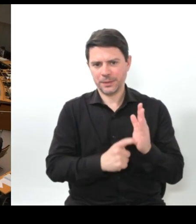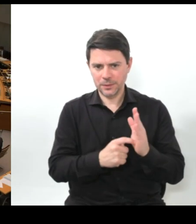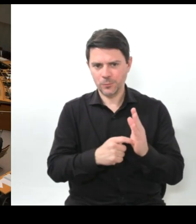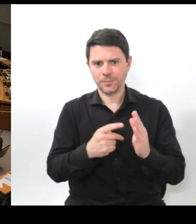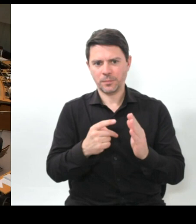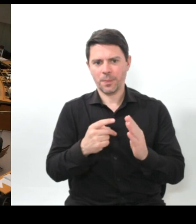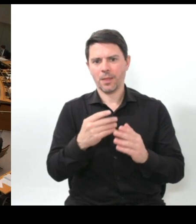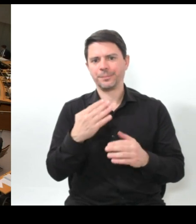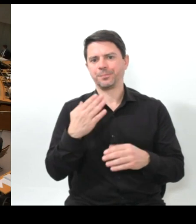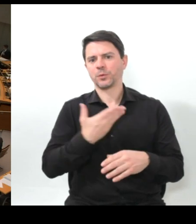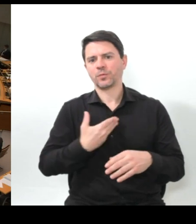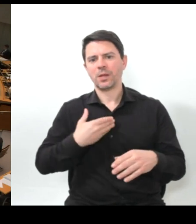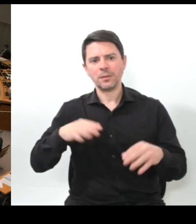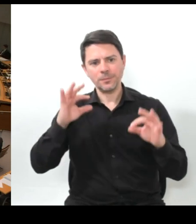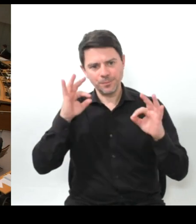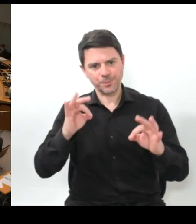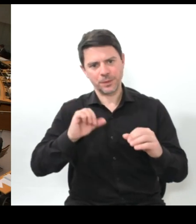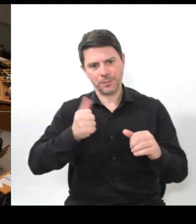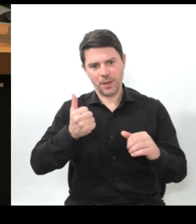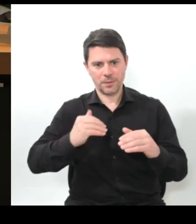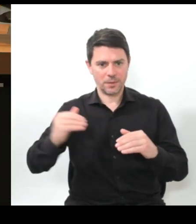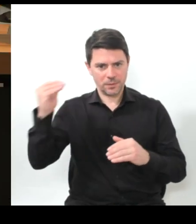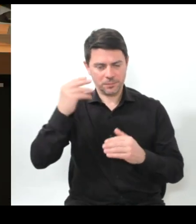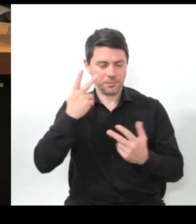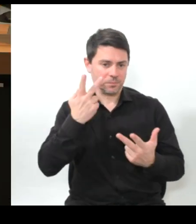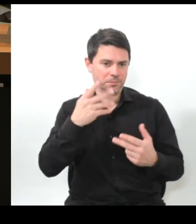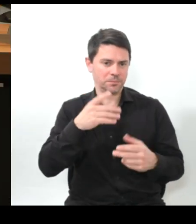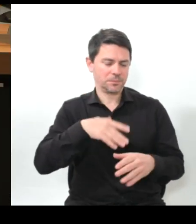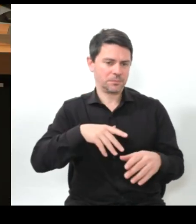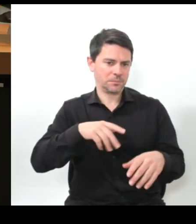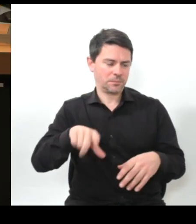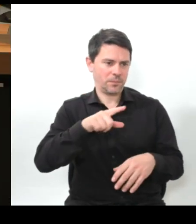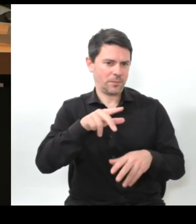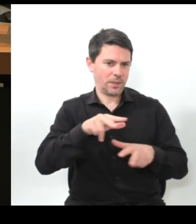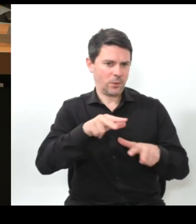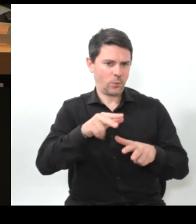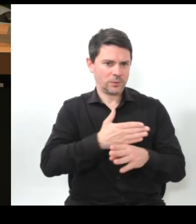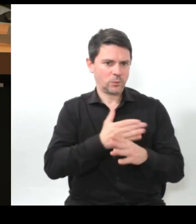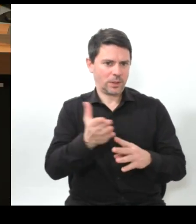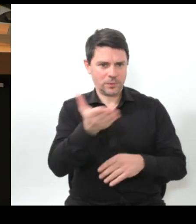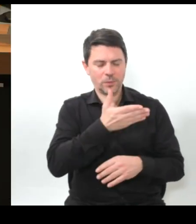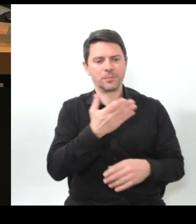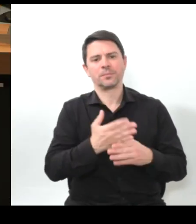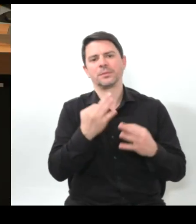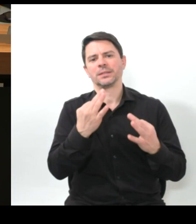In der Tat ist es ein nicht unwichtiges Projekt, was jetzt endlich in die Tat umgesetzt werden kann, dass es keine